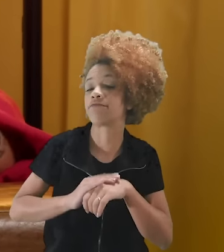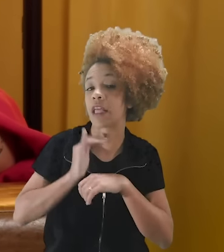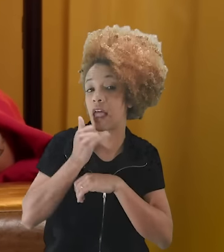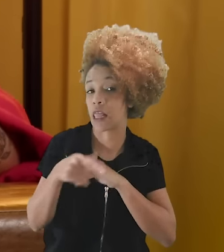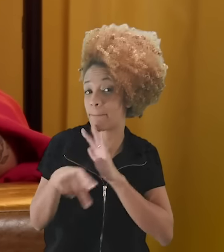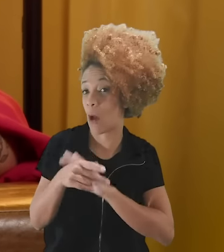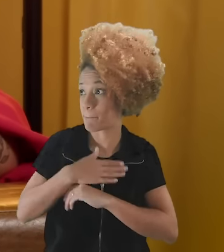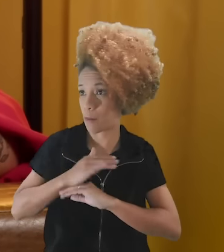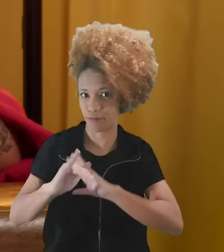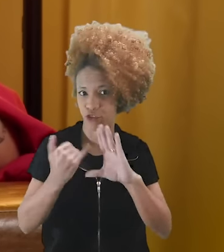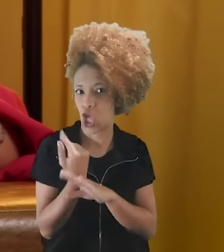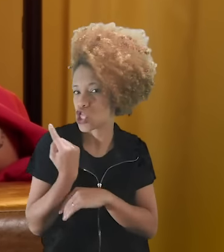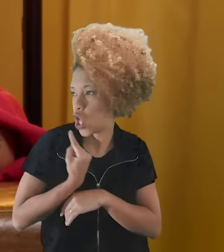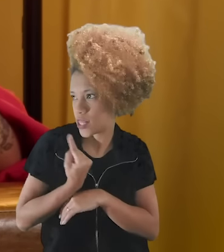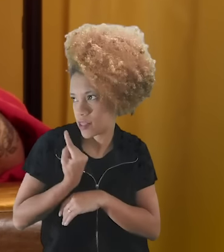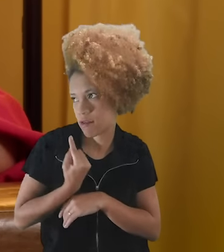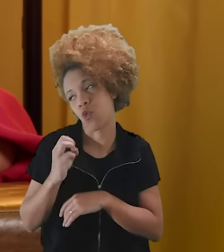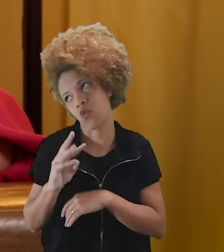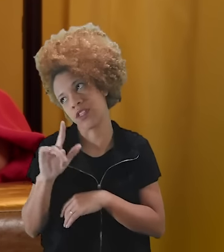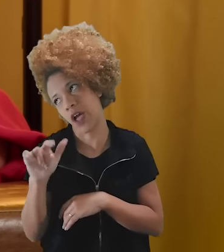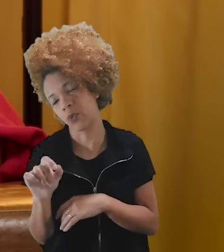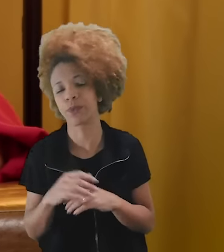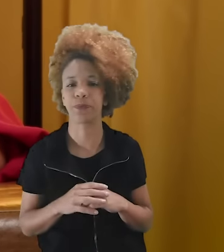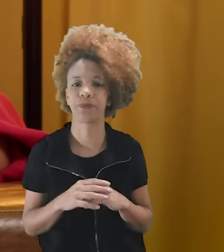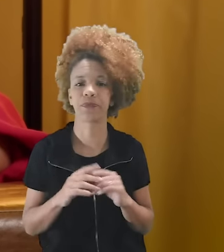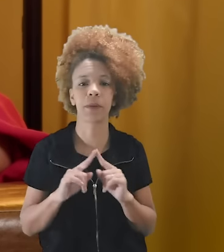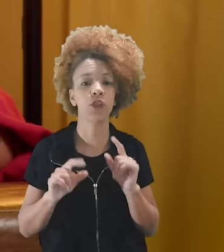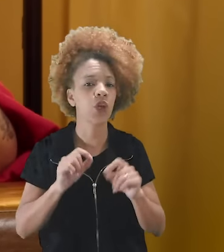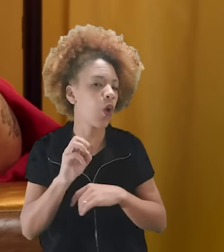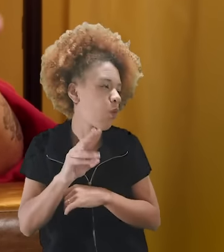transmissões no meu próprio canal sozinha quer dizer com Osvaldo sim então tinha Osvaldo era